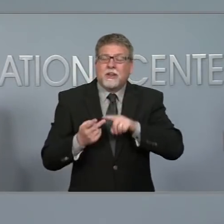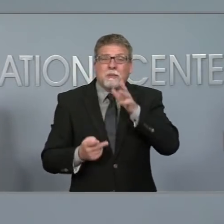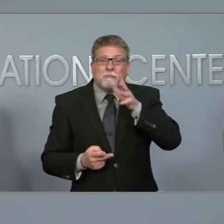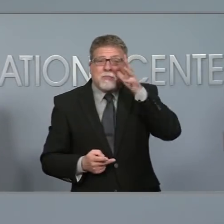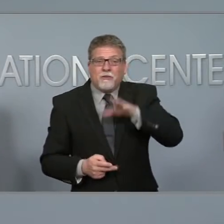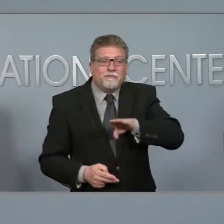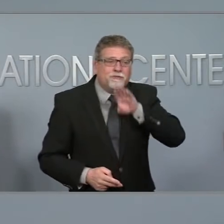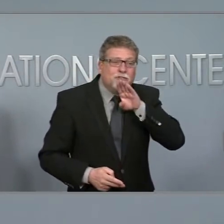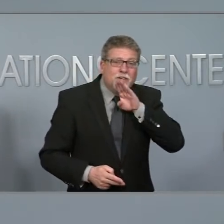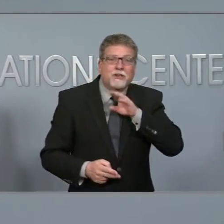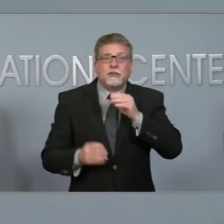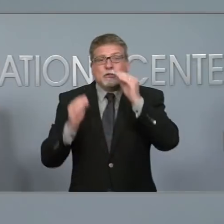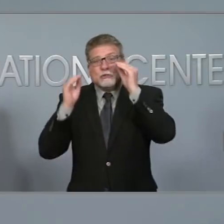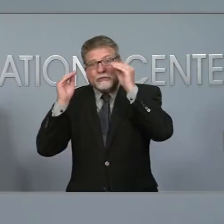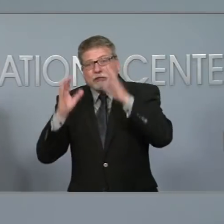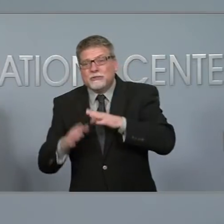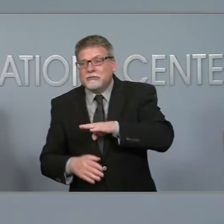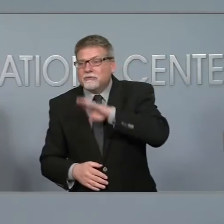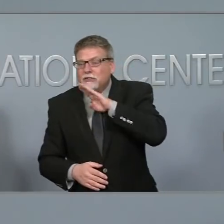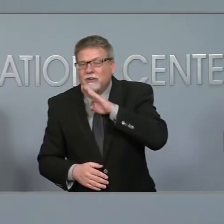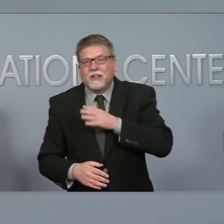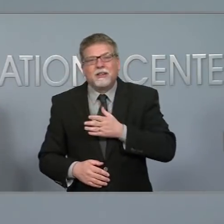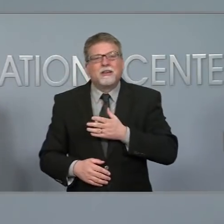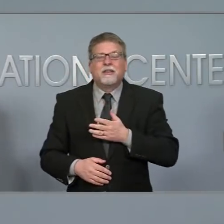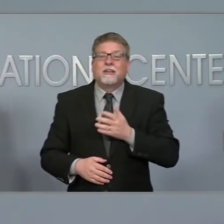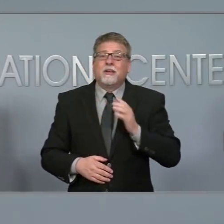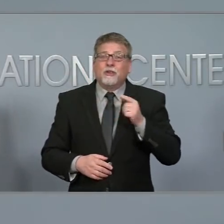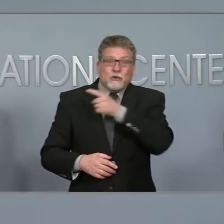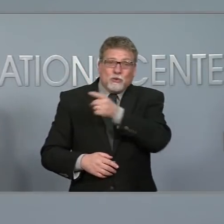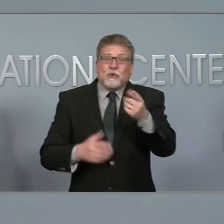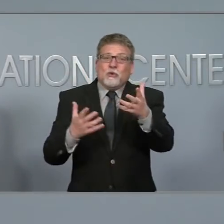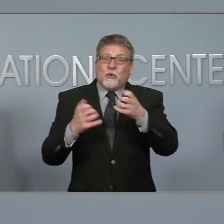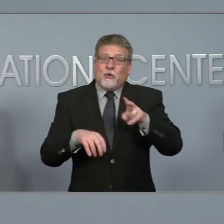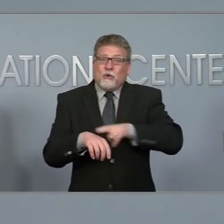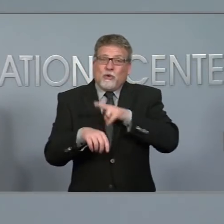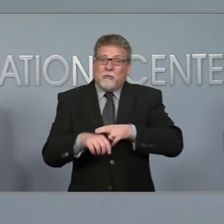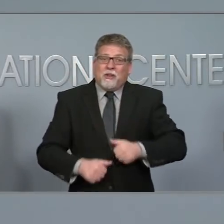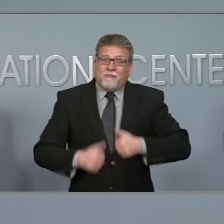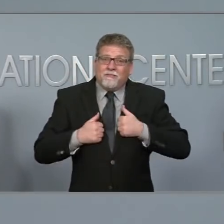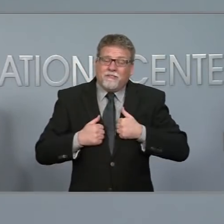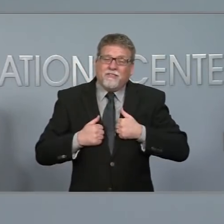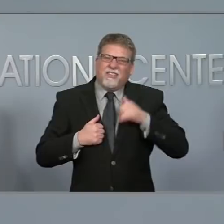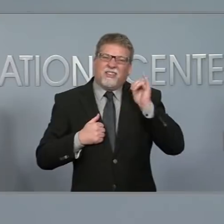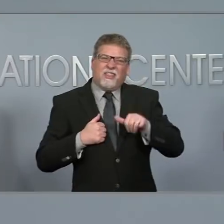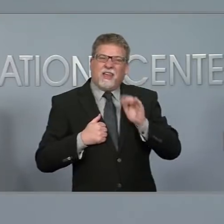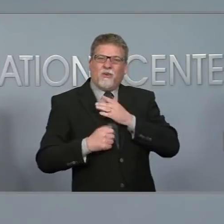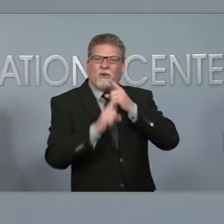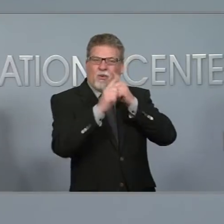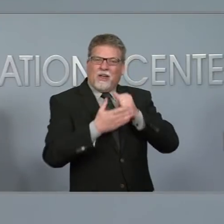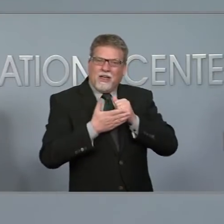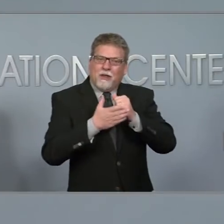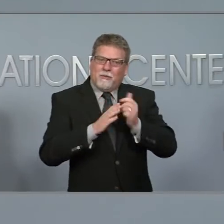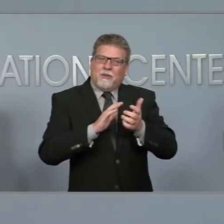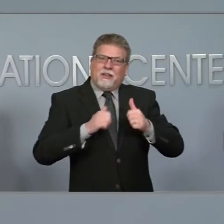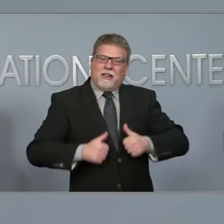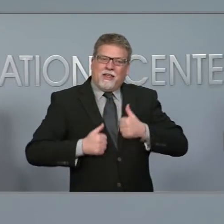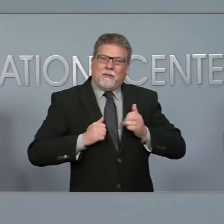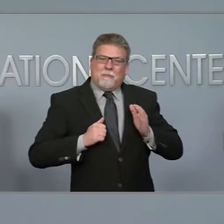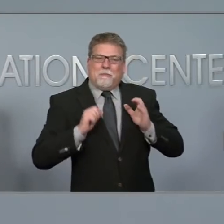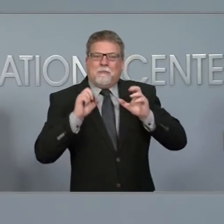escuelas en donde queremos que estén yo sé que ha sido tan